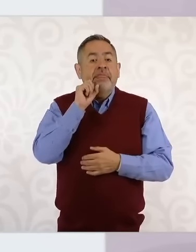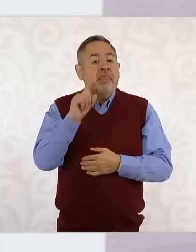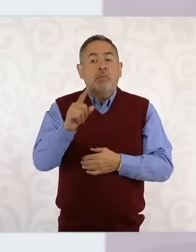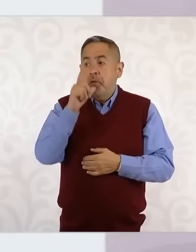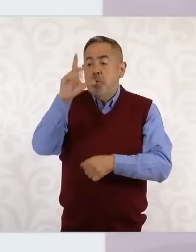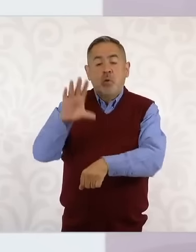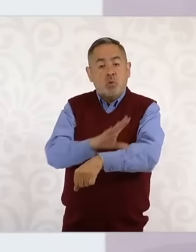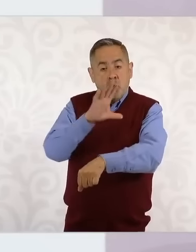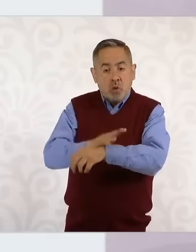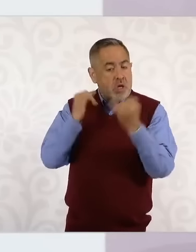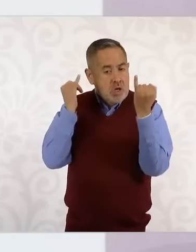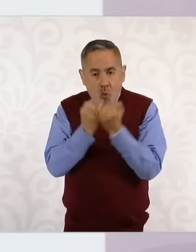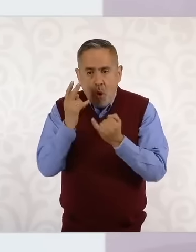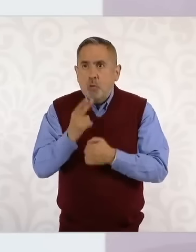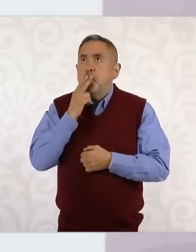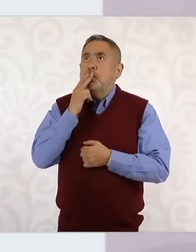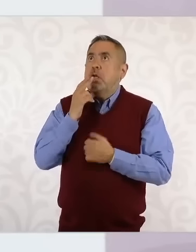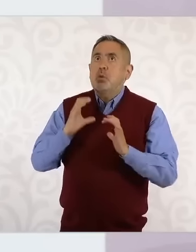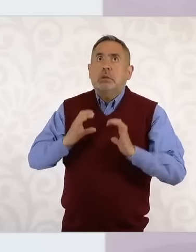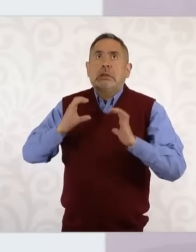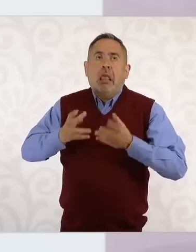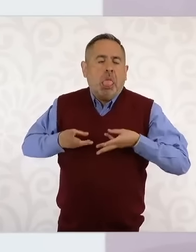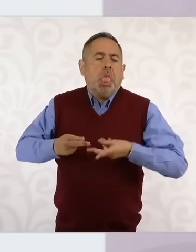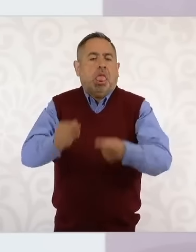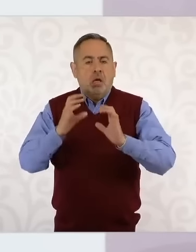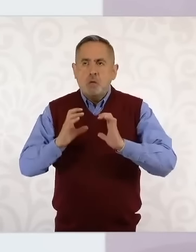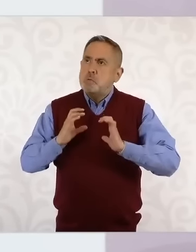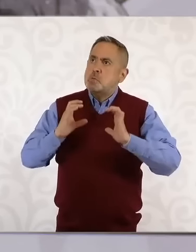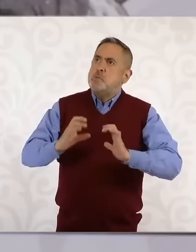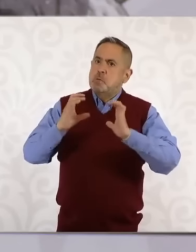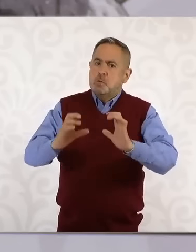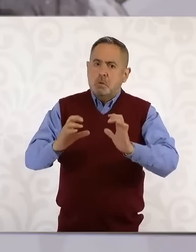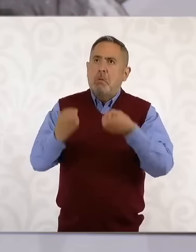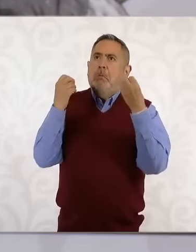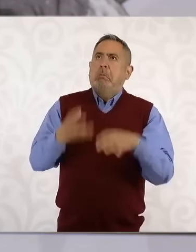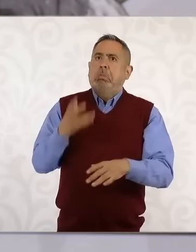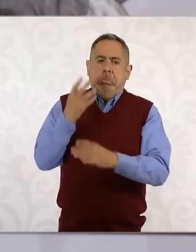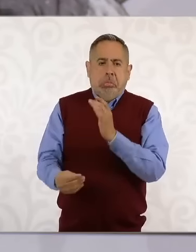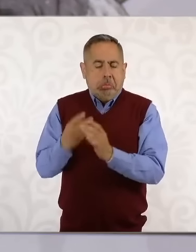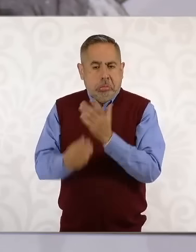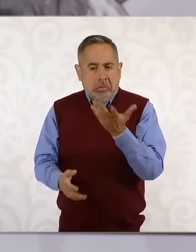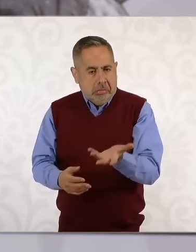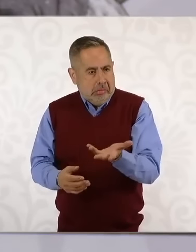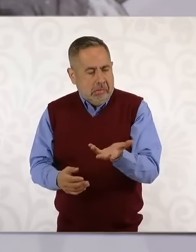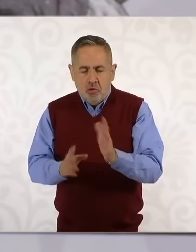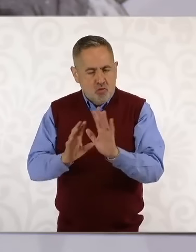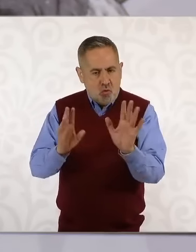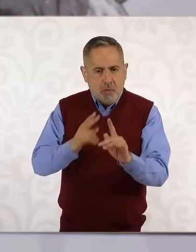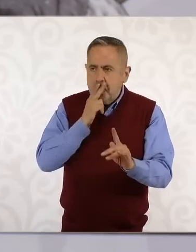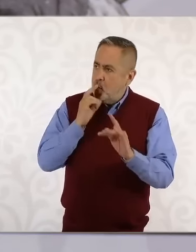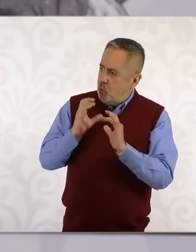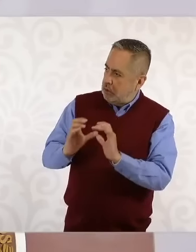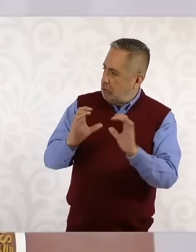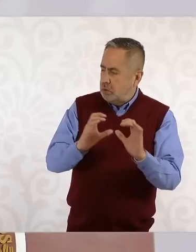tiene que usar de manera eficiente eh para que no se esté desperdiciando energía y se